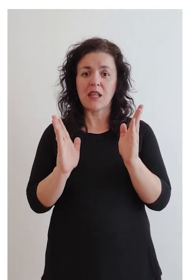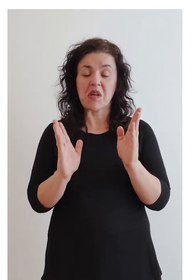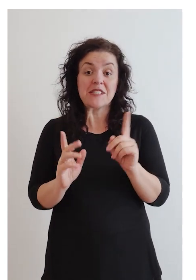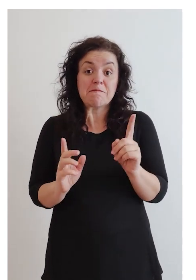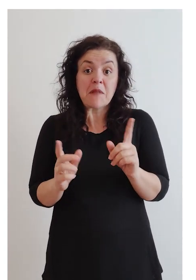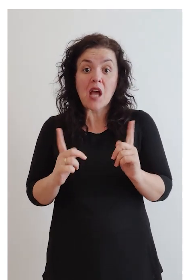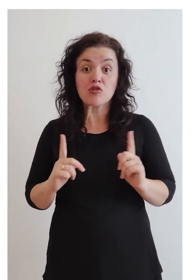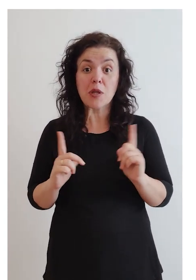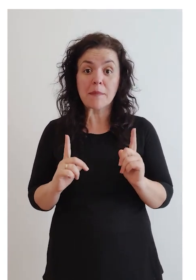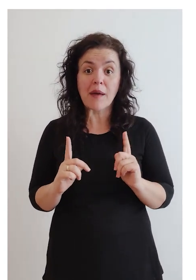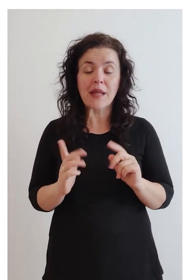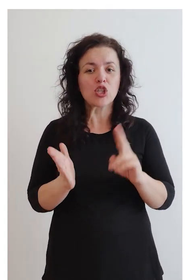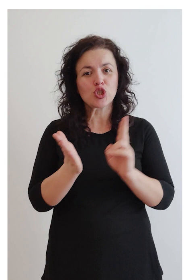Secțiunile următoare